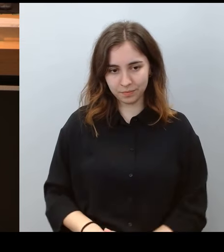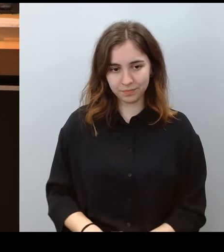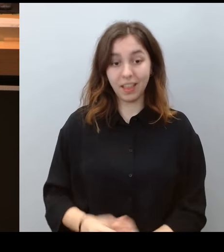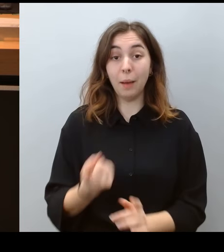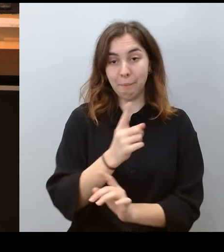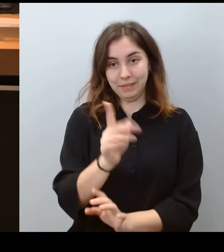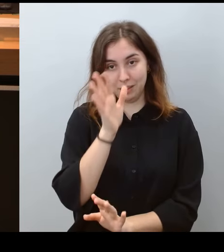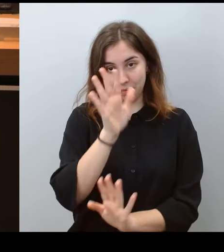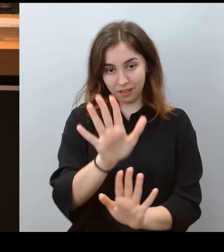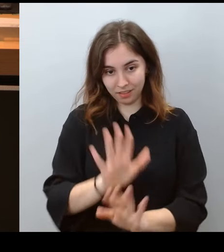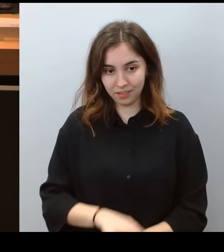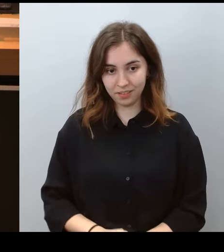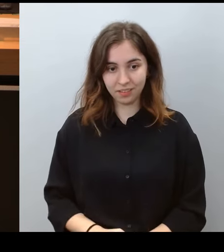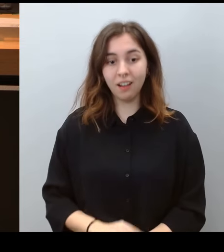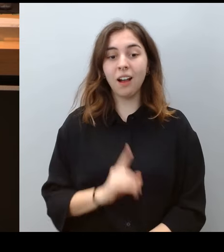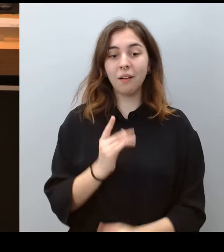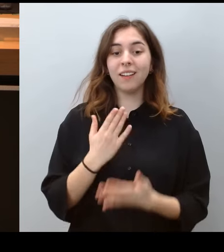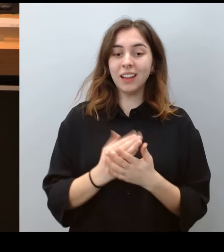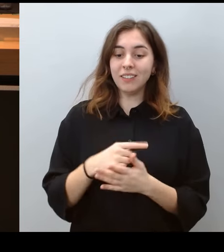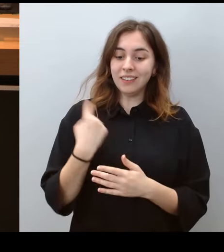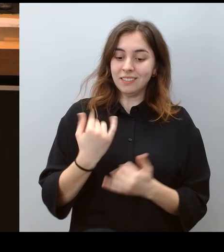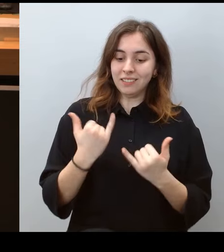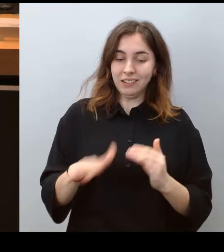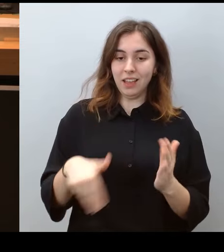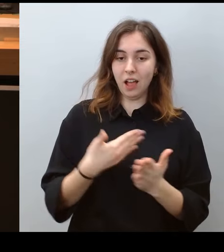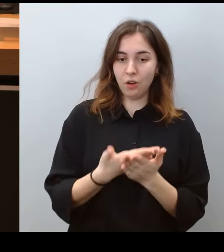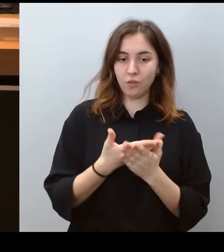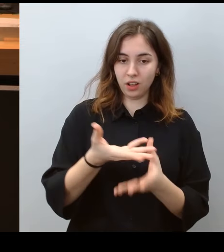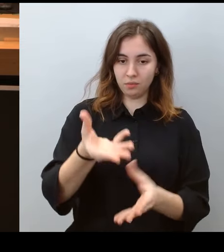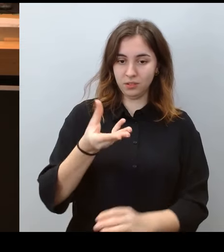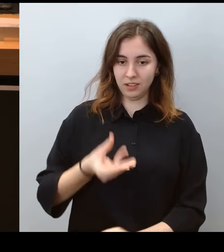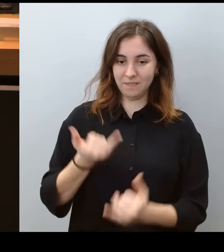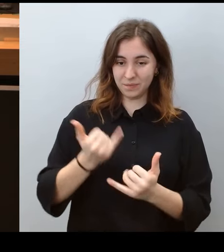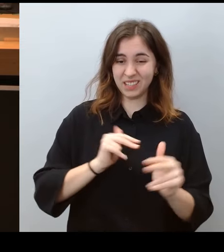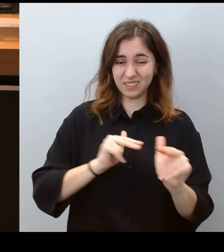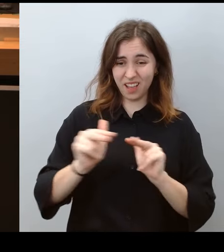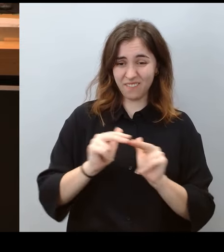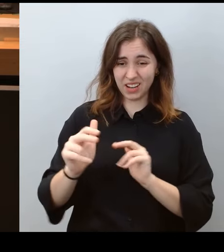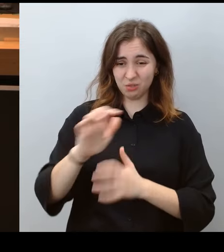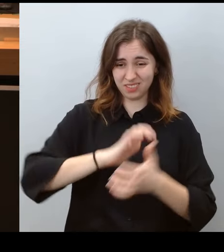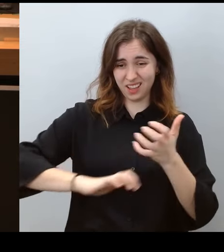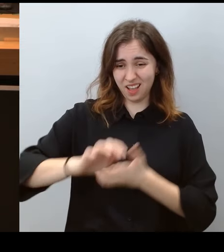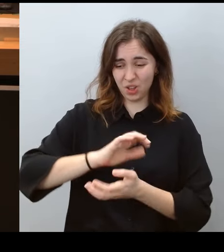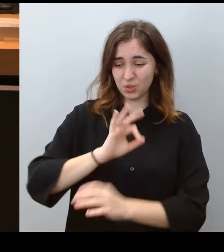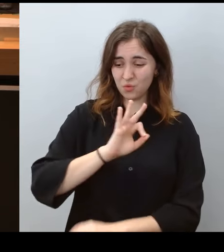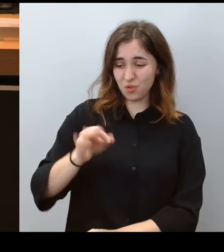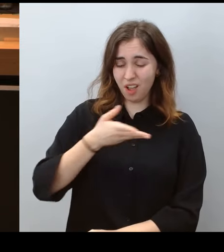ein erneutes Verwaltungschaos für Armutsbetroffene zu verhindern. Vielen Dank.